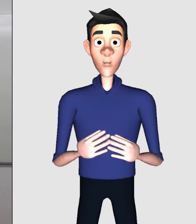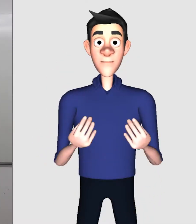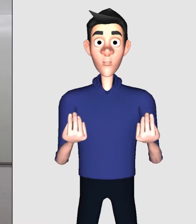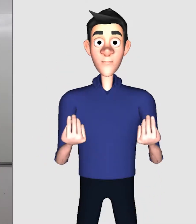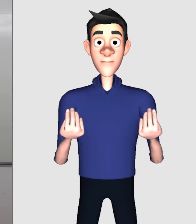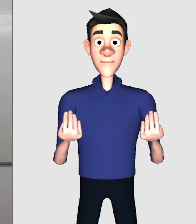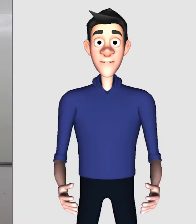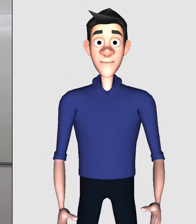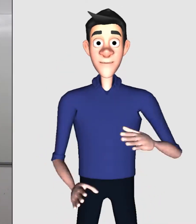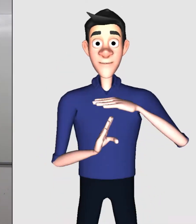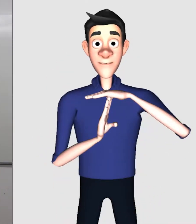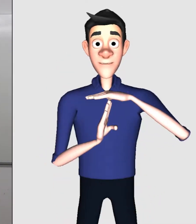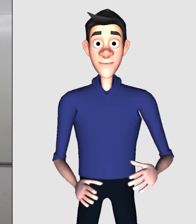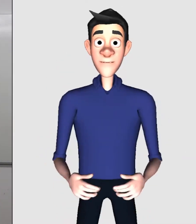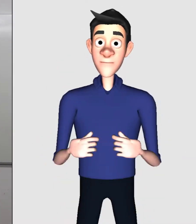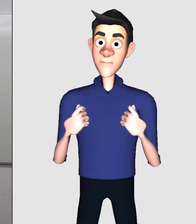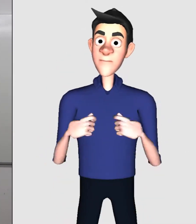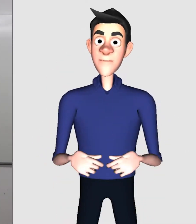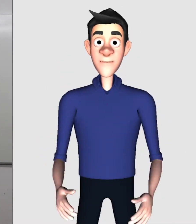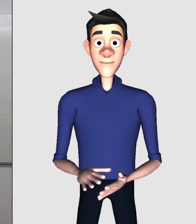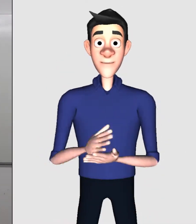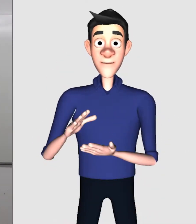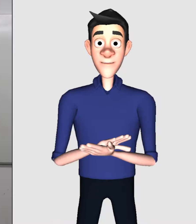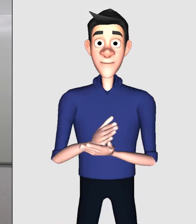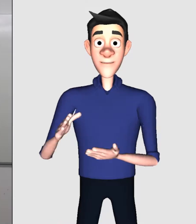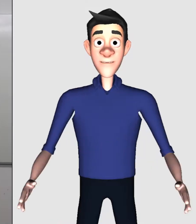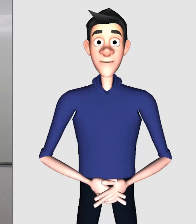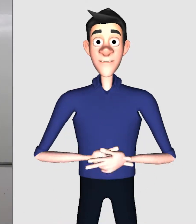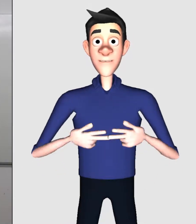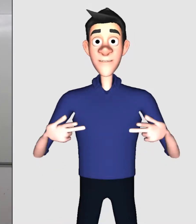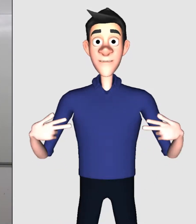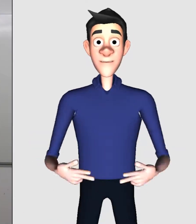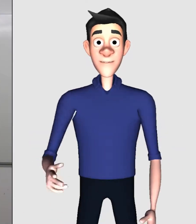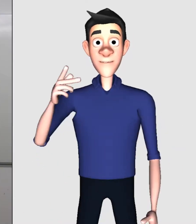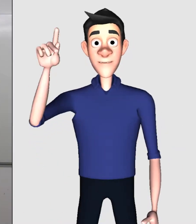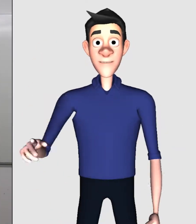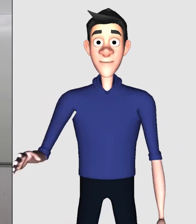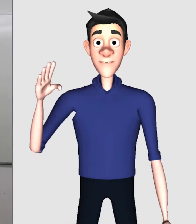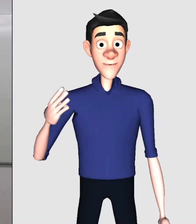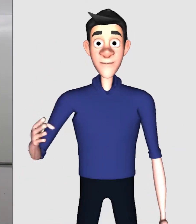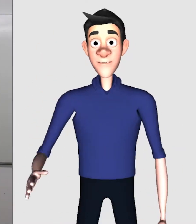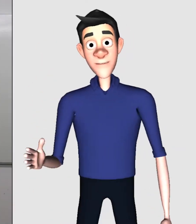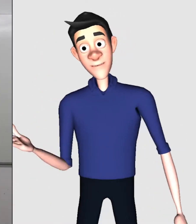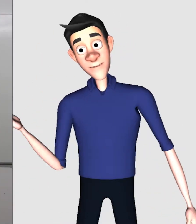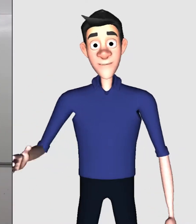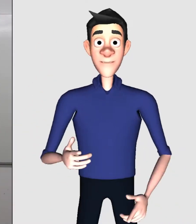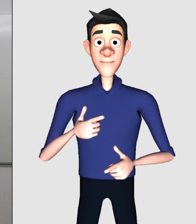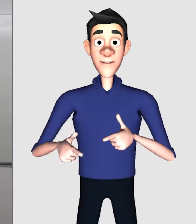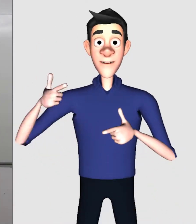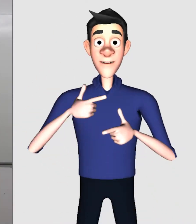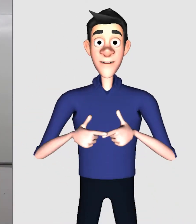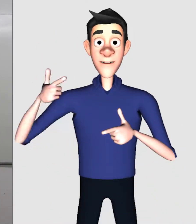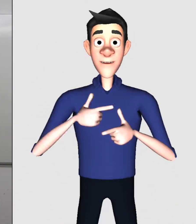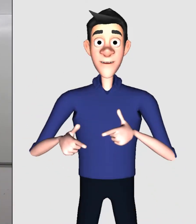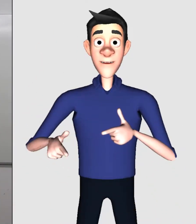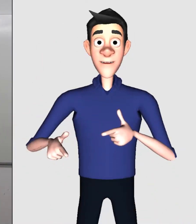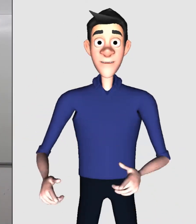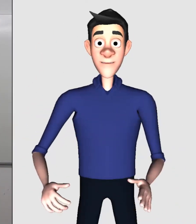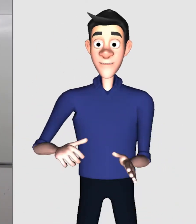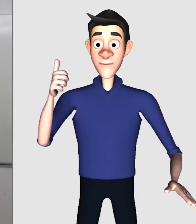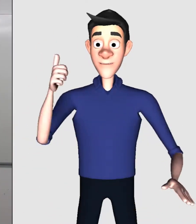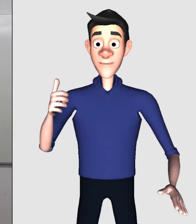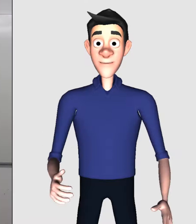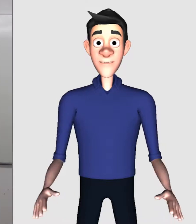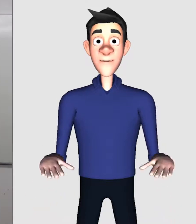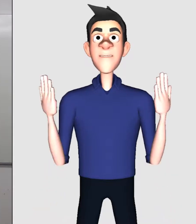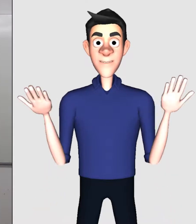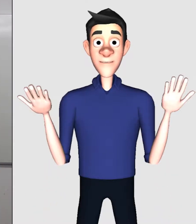Vamos colocar o sistema de coordenadas na vertical porque a vibração na vertical